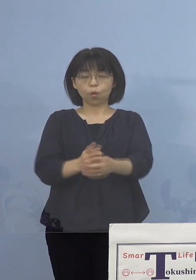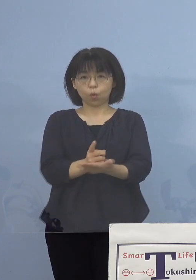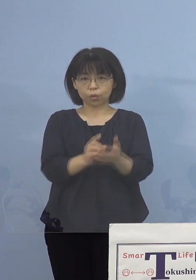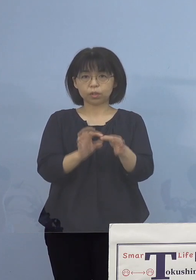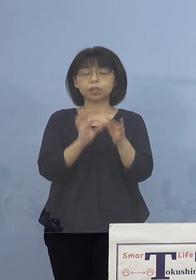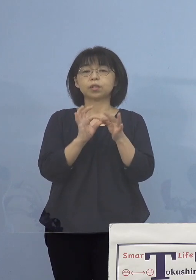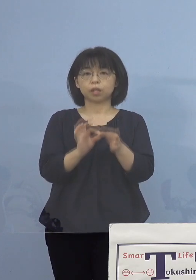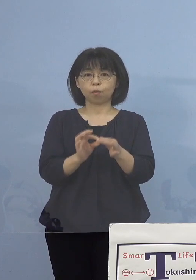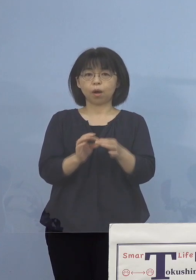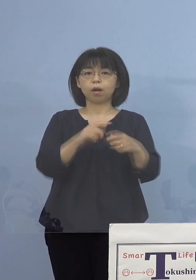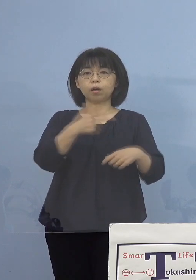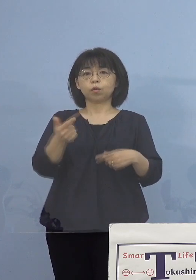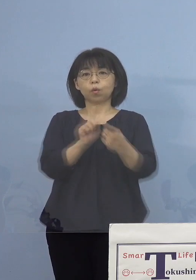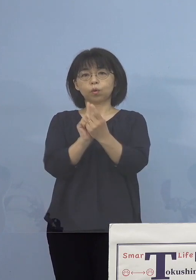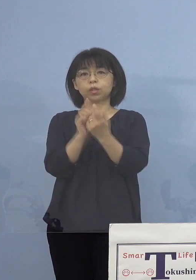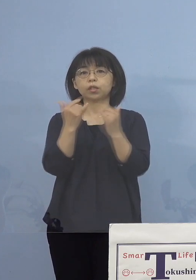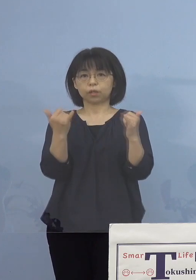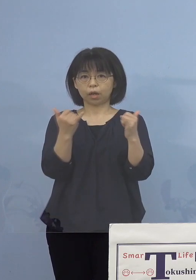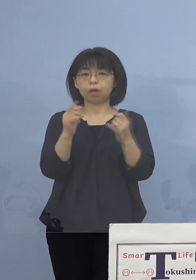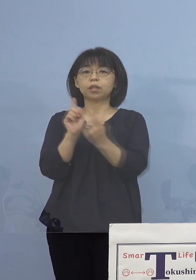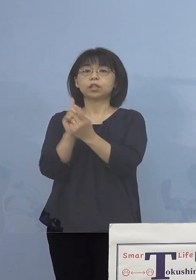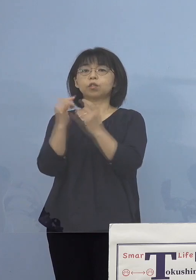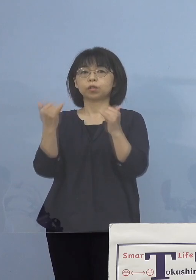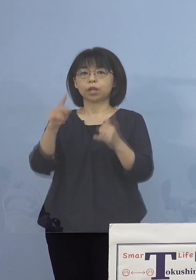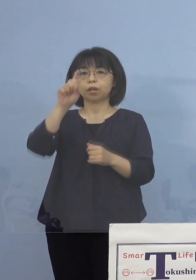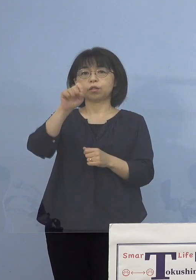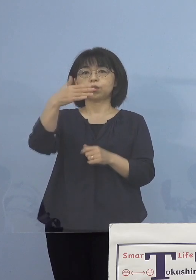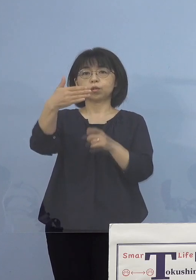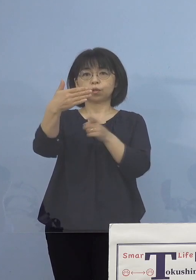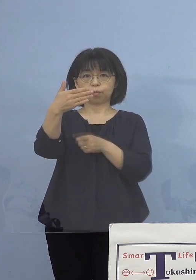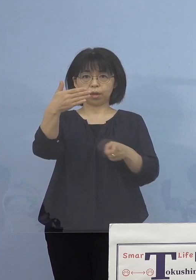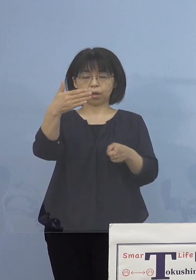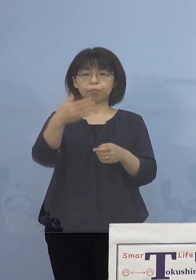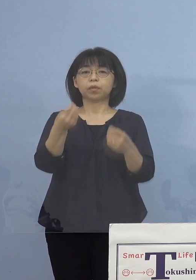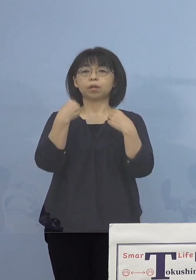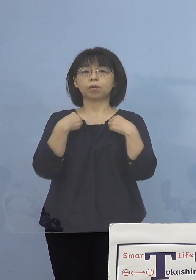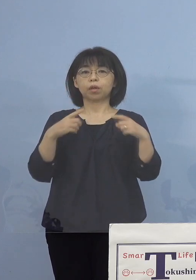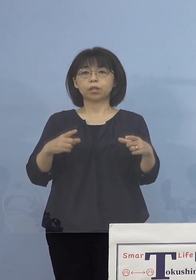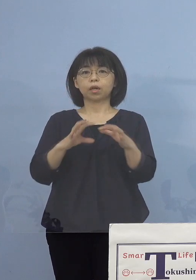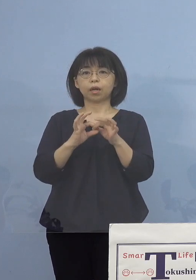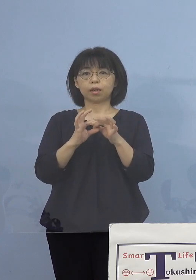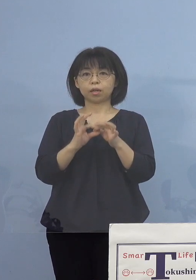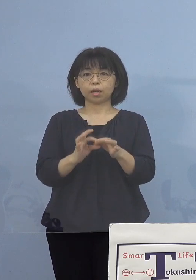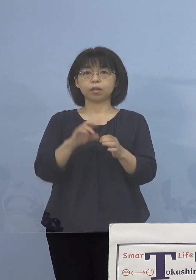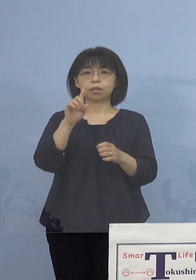濃厚接触者または接触者19名 クラスター関連12名となります